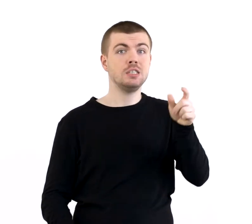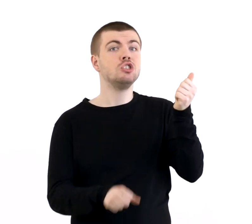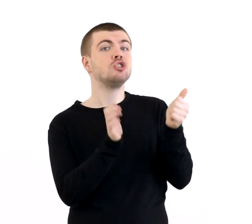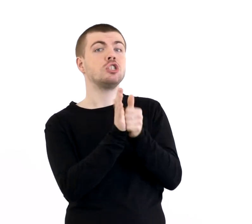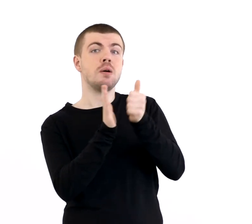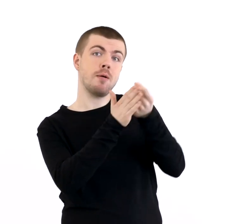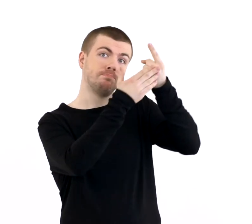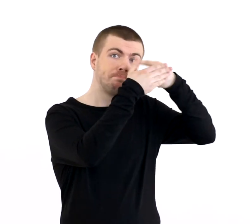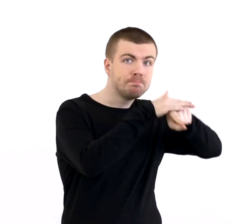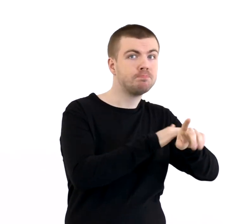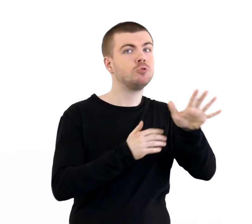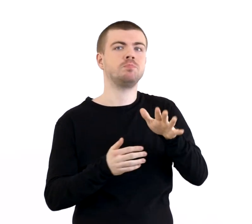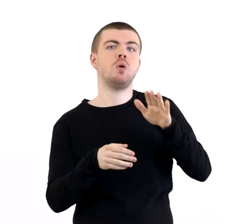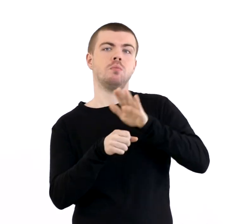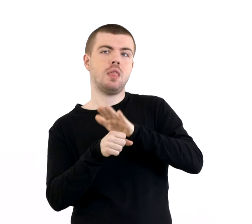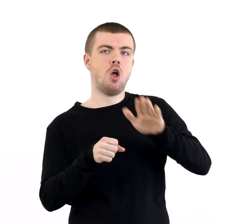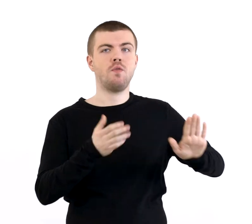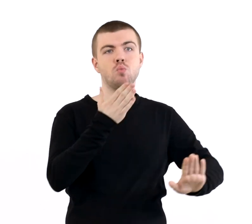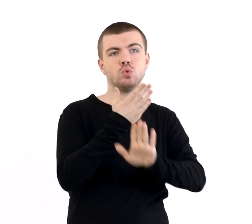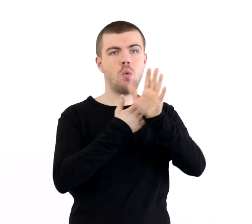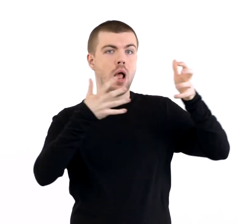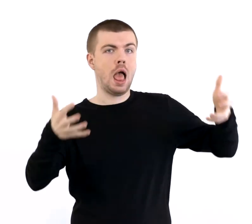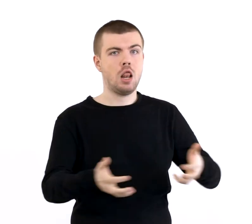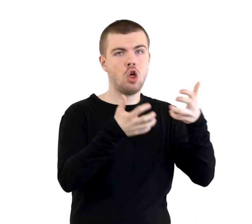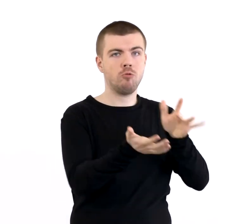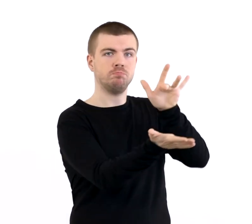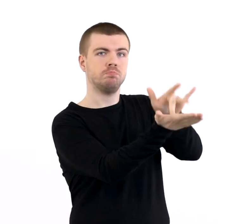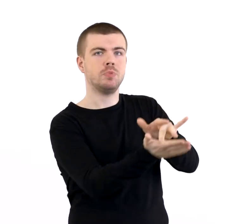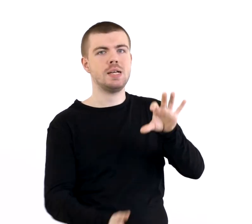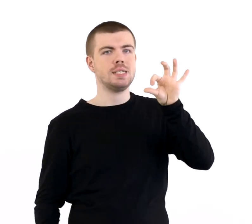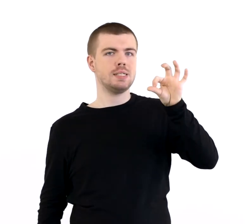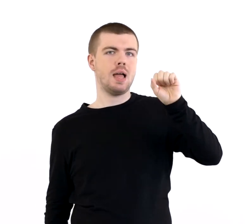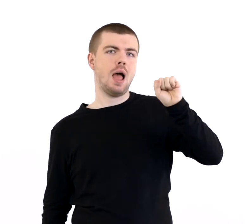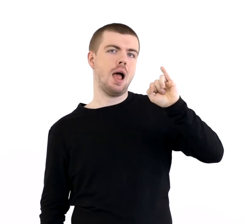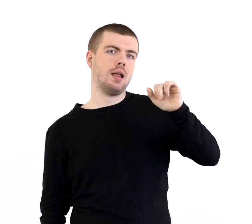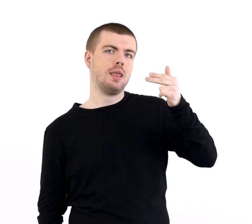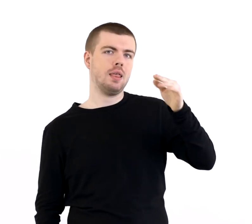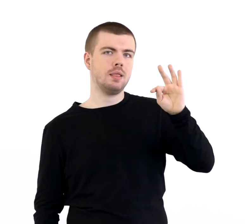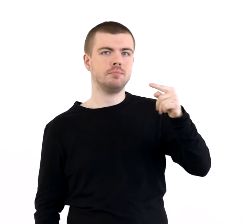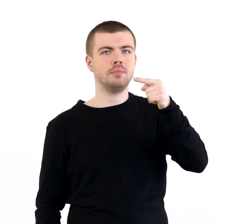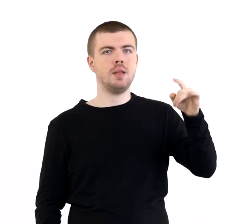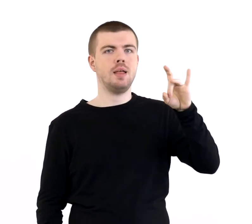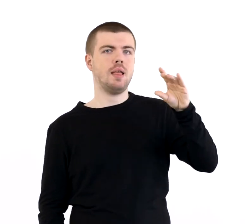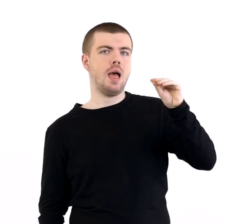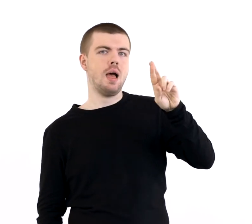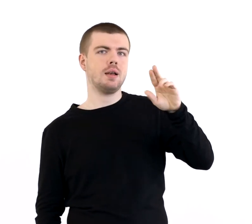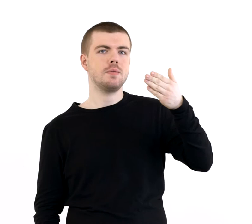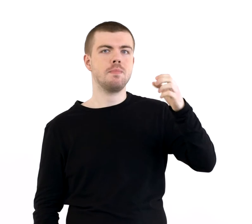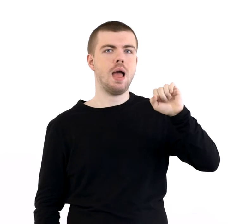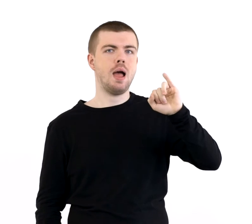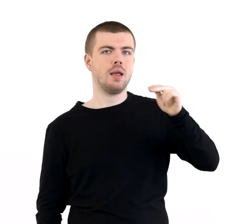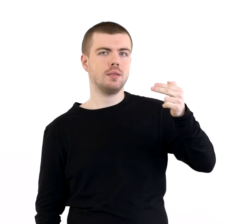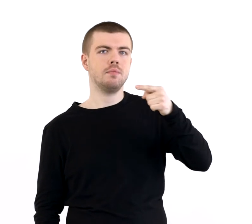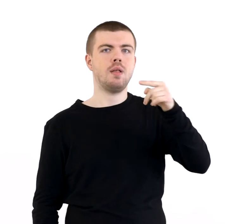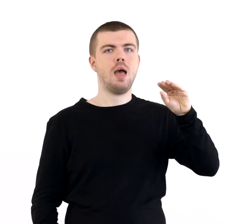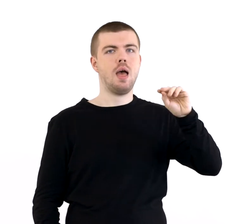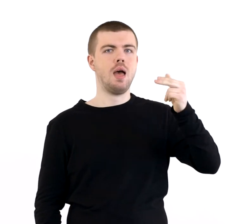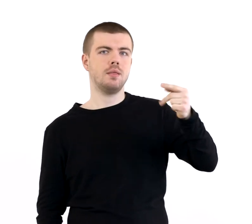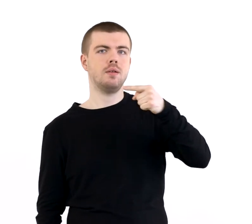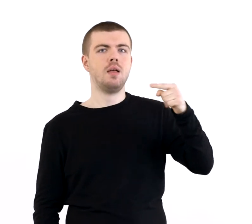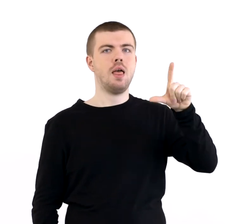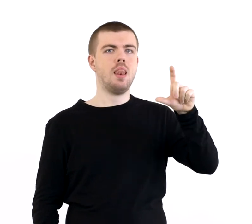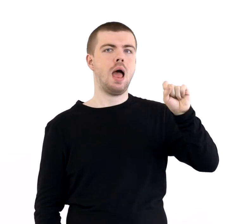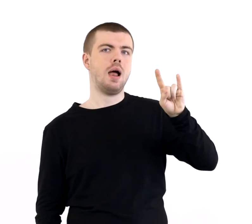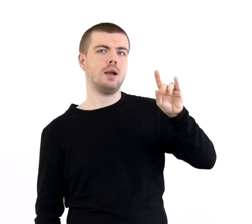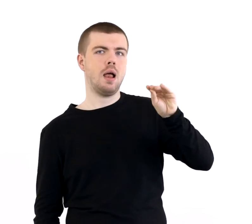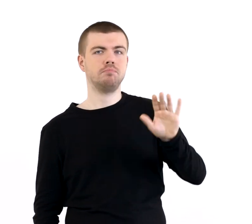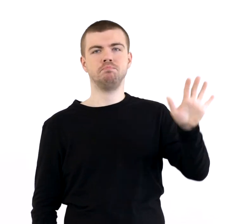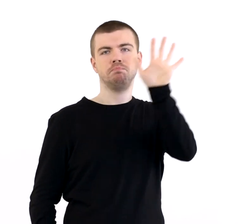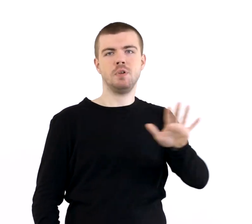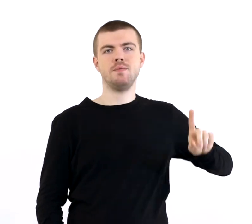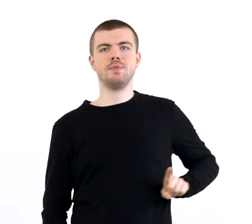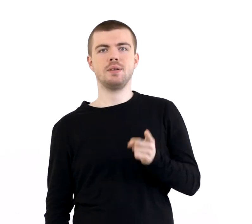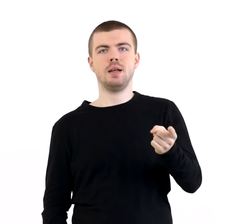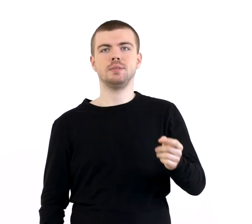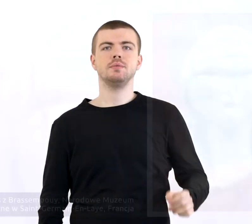Aktualnie przechowywana w zbiorach muzeum Narodowego Muzeum Archeologicznym w Saint-Germain-en-Laye (Francja).